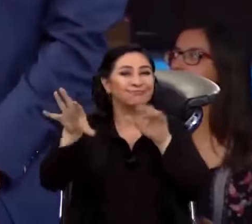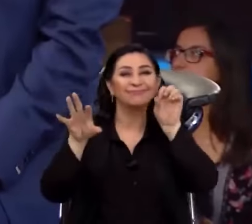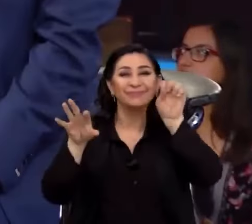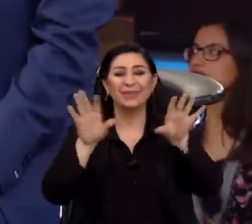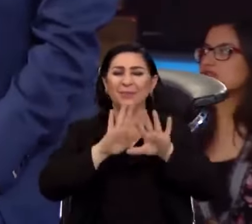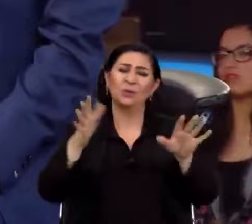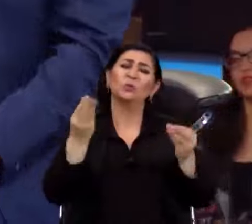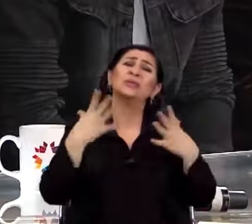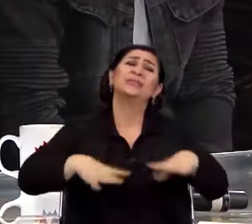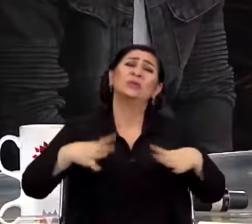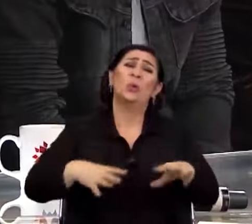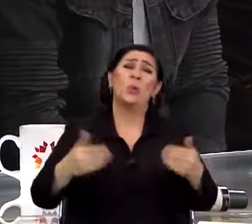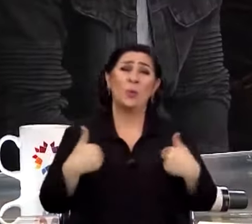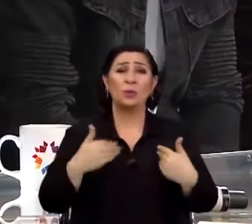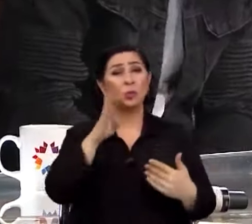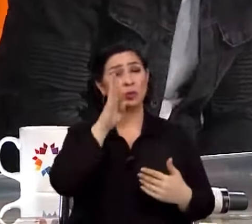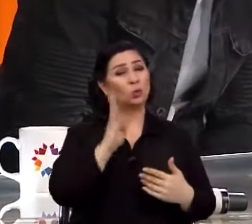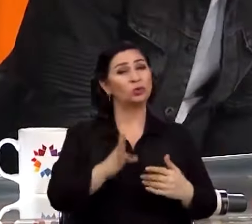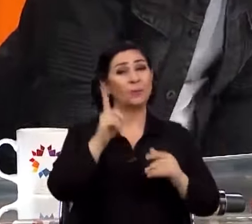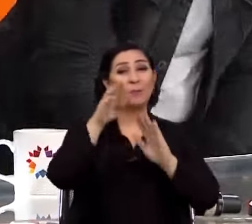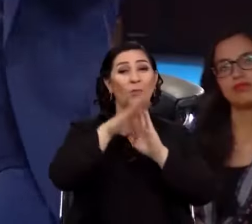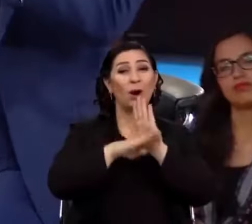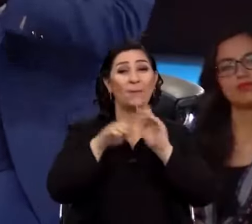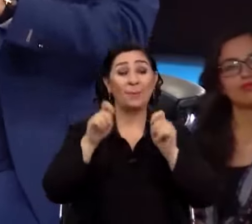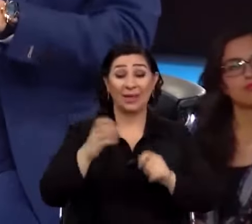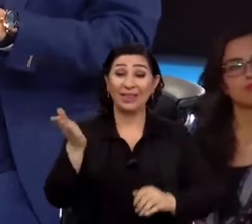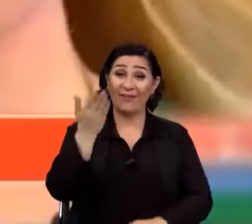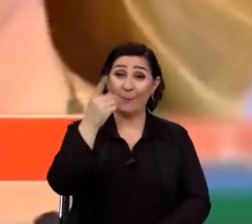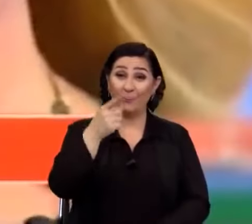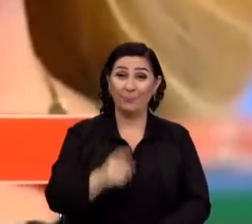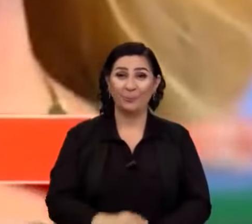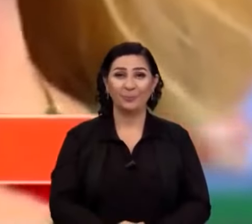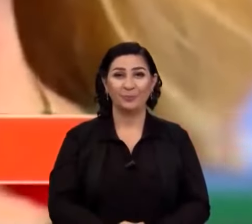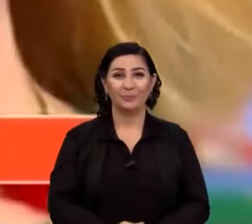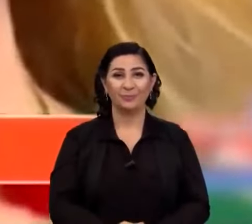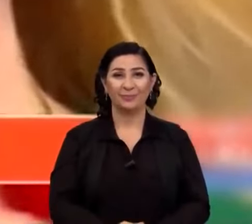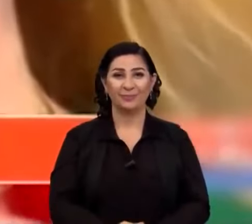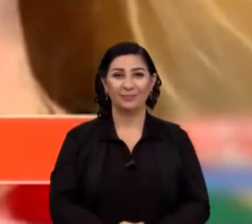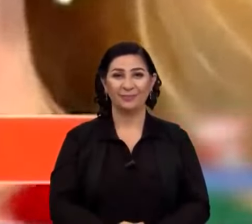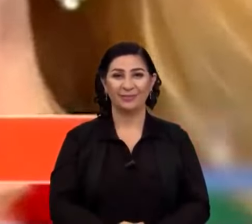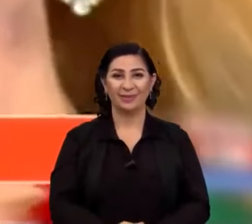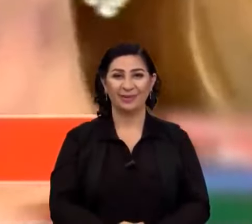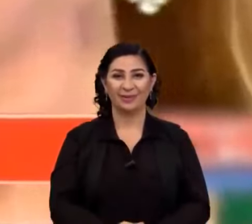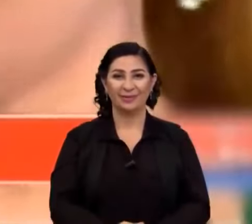isterim böyle dürüstçe bir program yapmayı devam